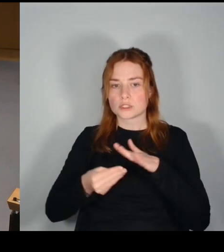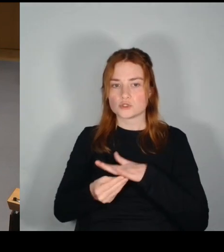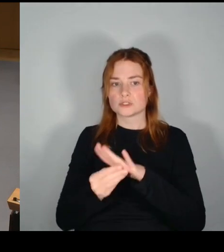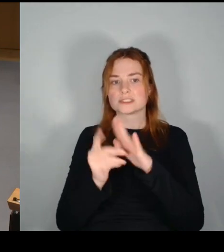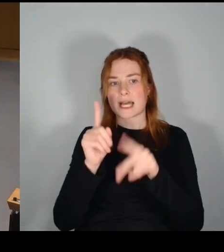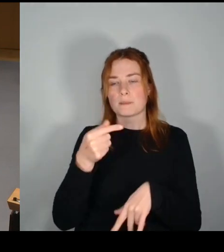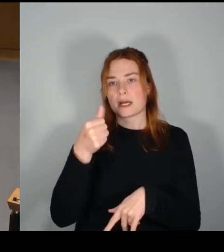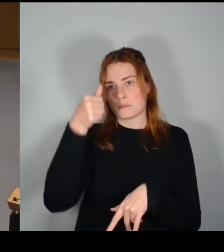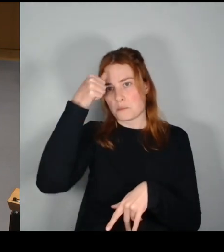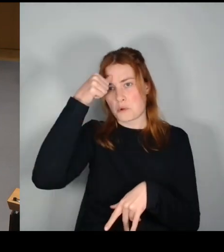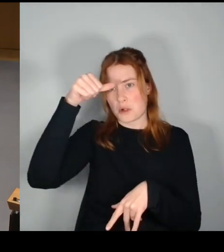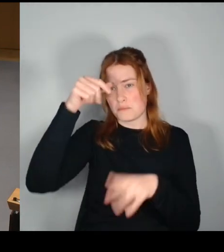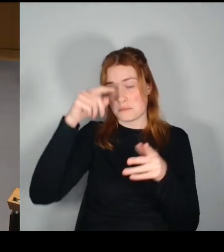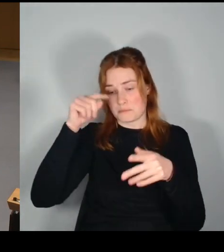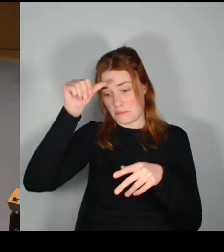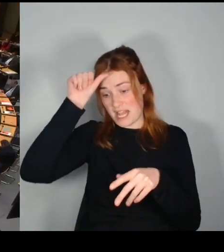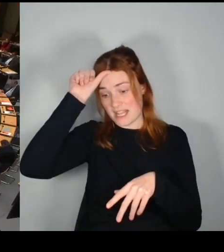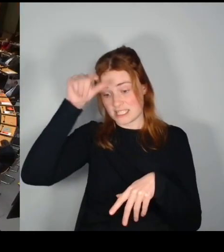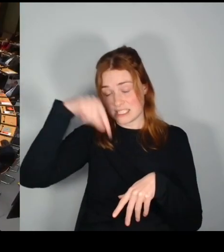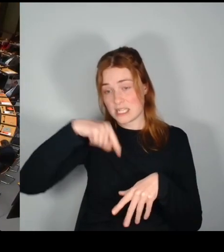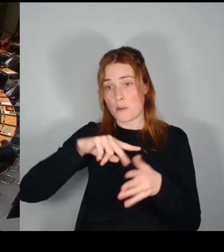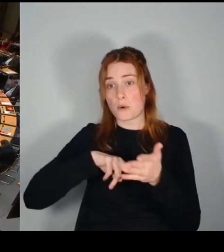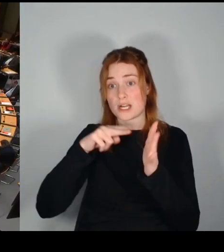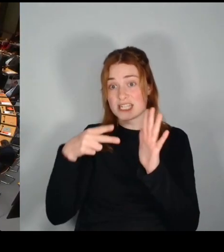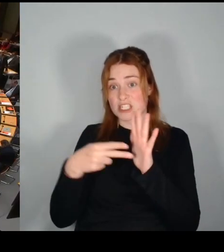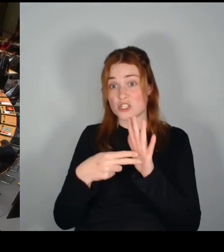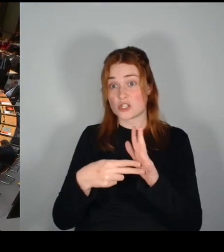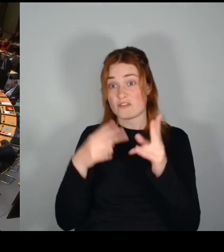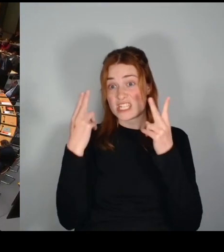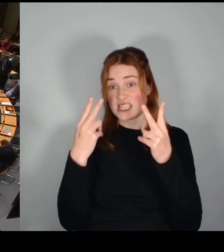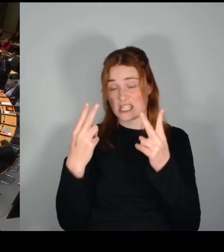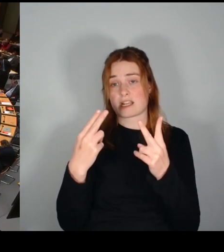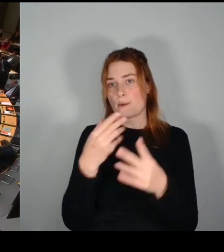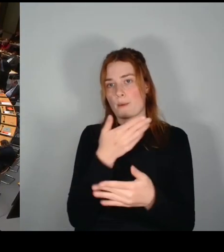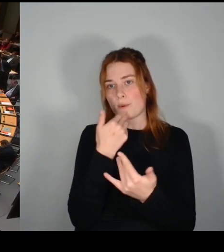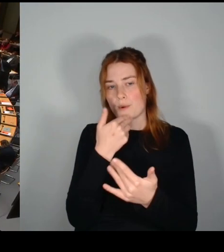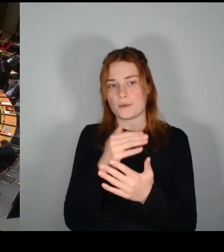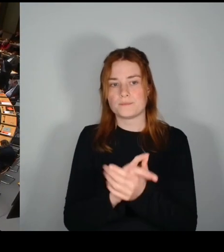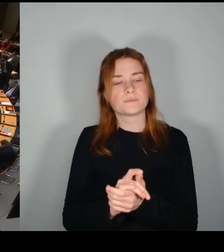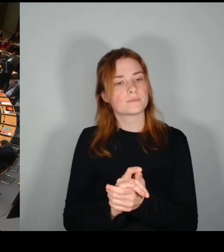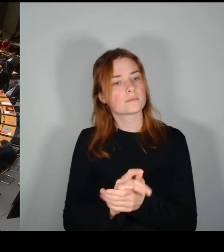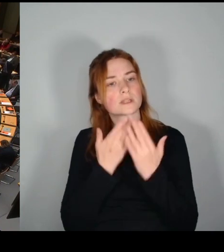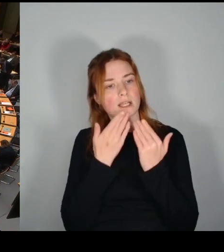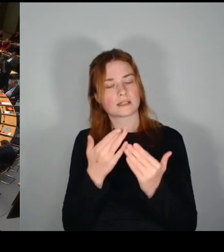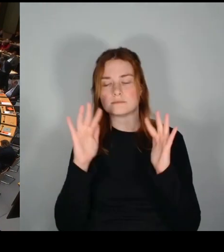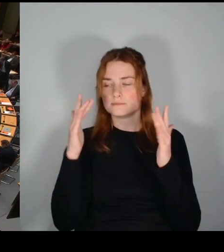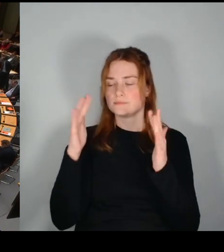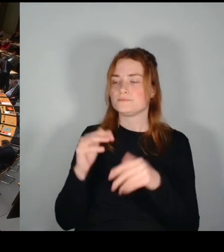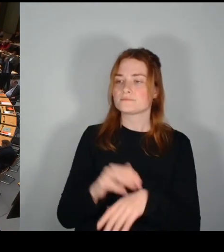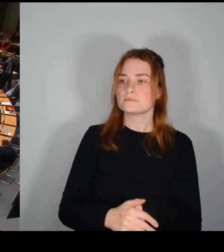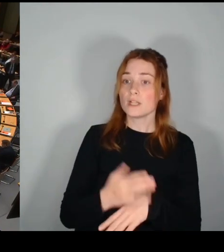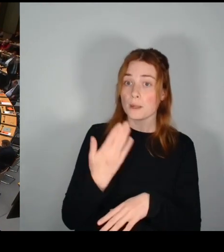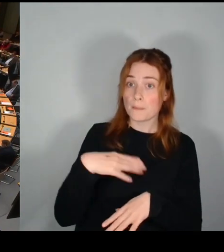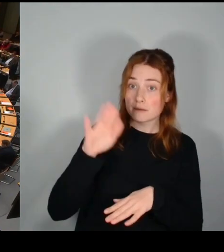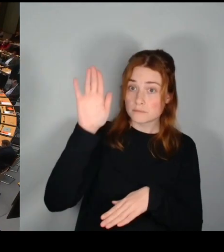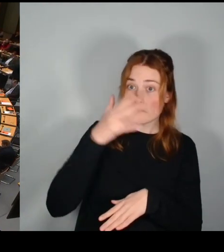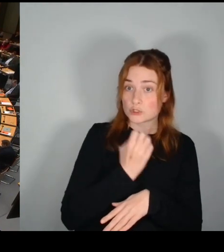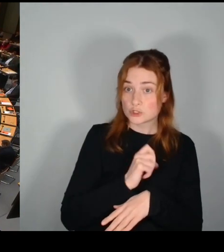Weitere Wortmeldungen liegen nicht vor. Vorgeschlagen wird die Überweisung des Antrags an den Ausschuss für Wirtschaft, Energie und Betriebe. Widerspruch höre ich dazu nicht.